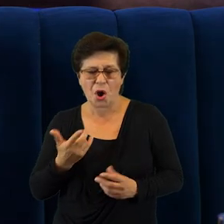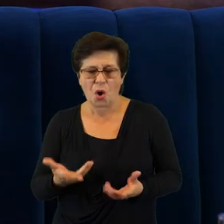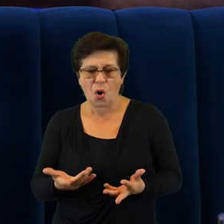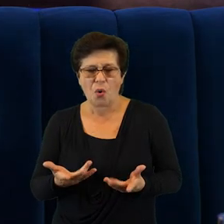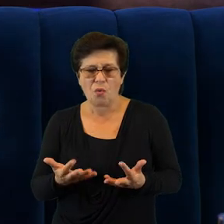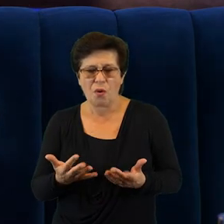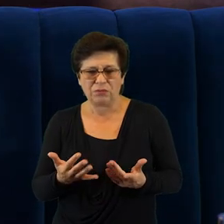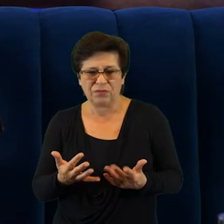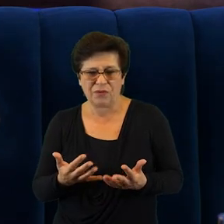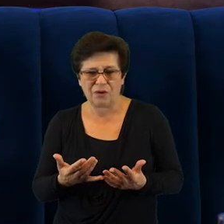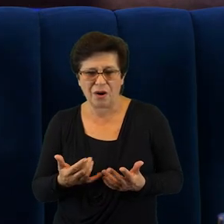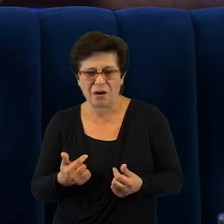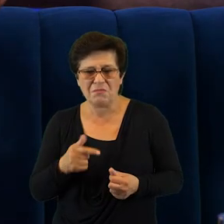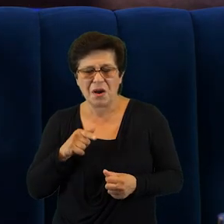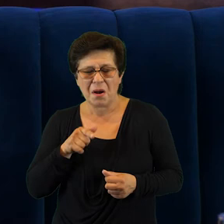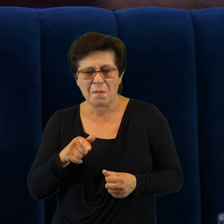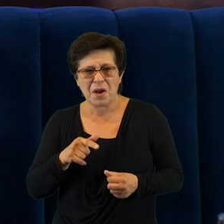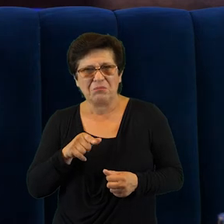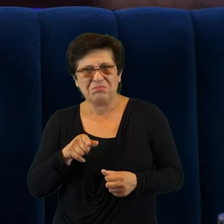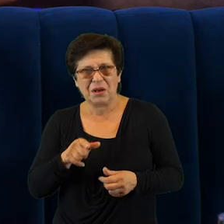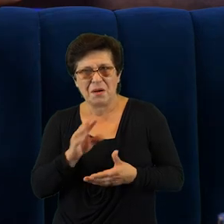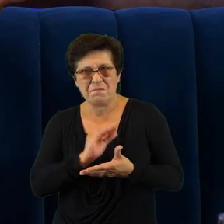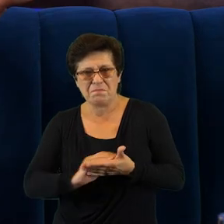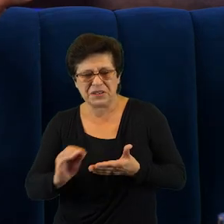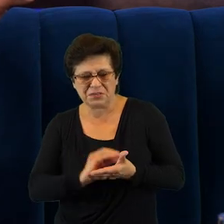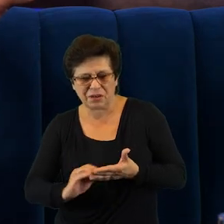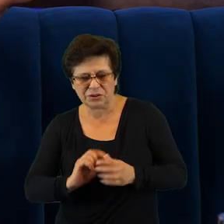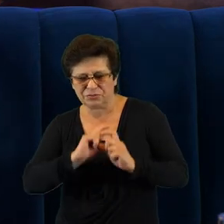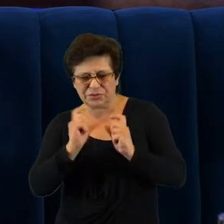który doskonale swoje życie, również prywatne, opisał.